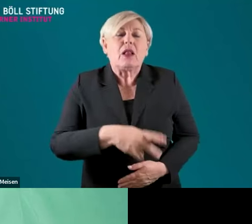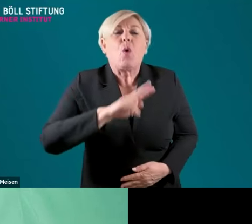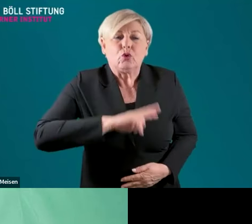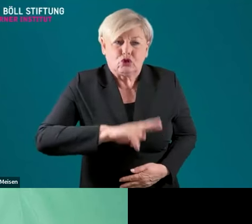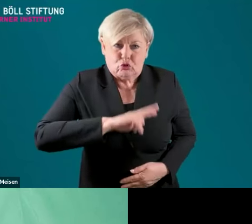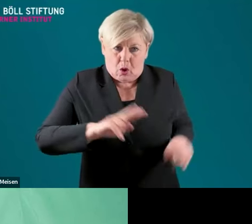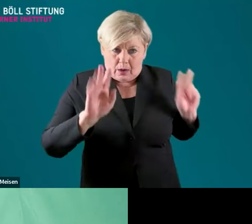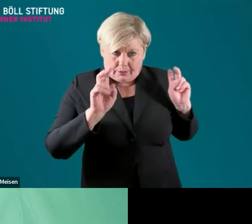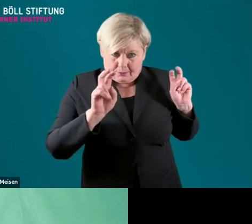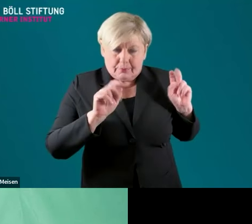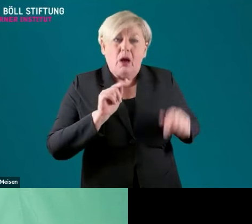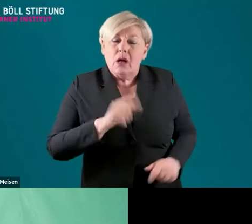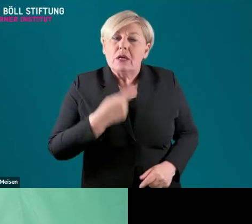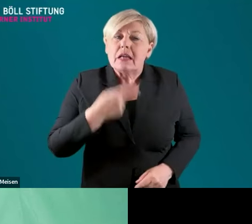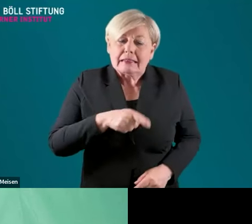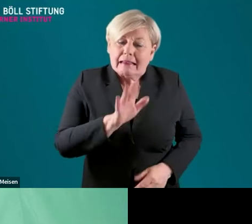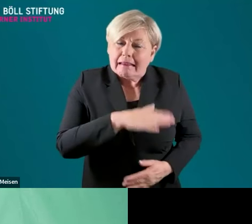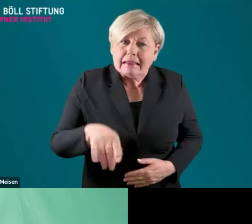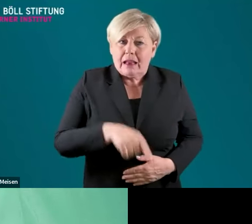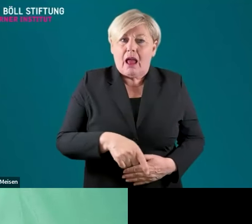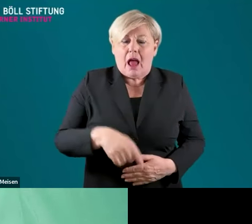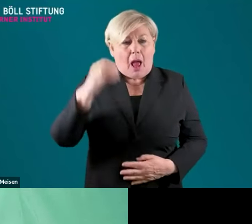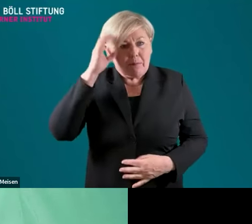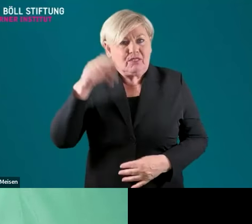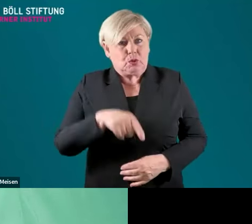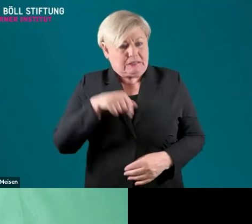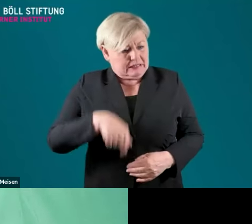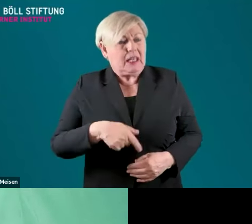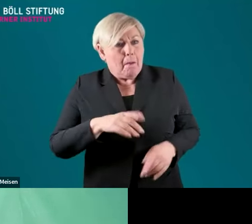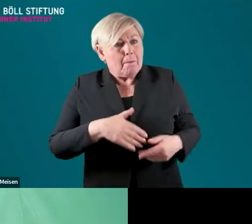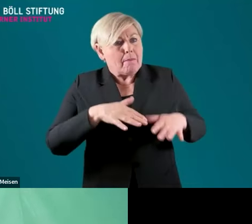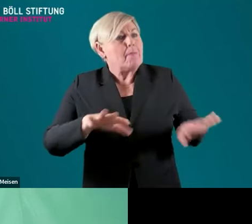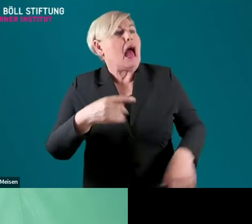Und es wird halt gesagt, dass Kinder bewusst frühsexualisiert werden von der Homolobby.